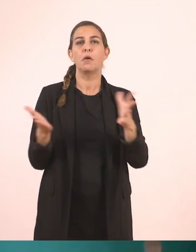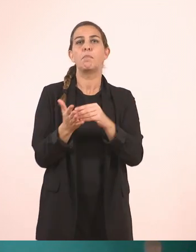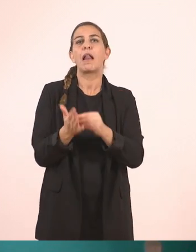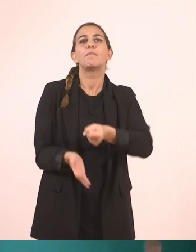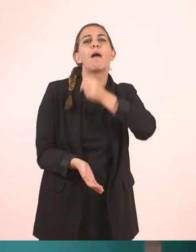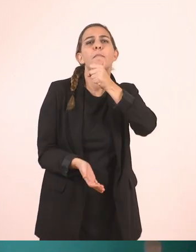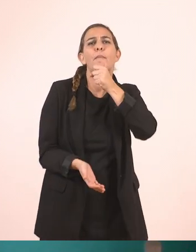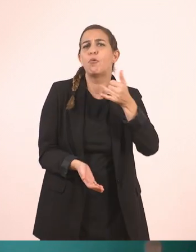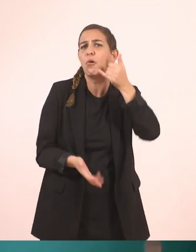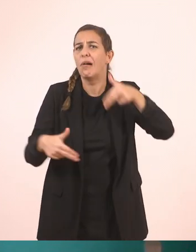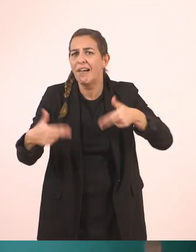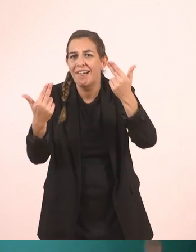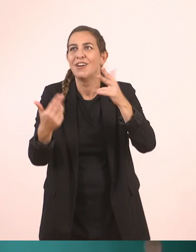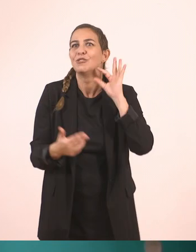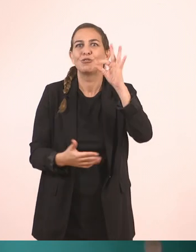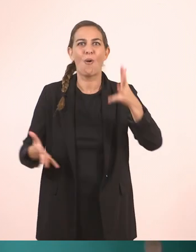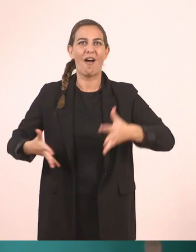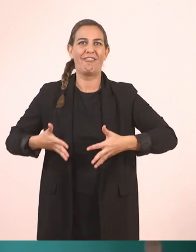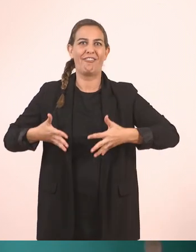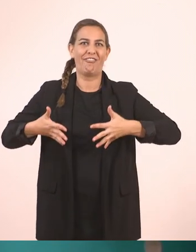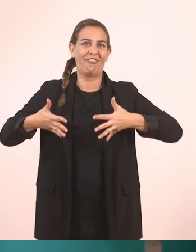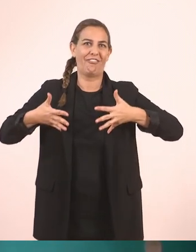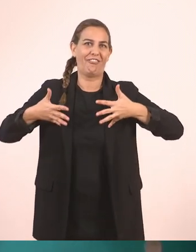που θα χαρούν πάρα πολύ, άμα τους πάρετε τηλέφωνο αυτές τις μέρες.